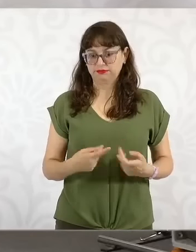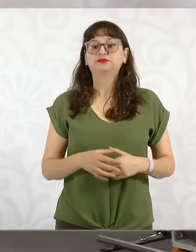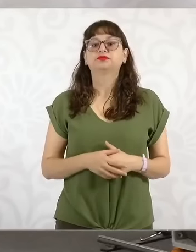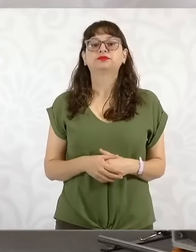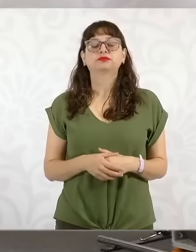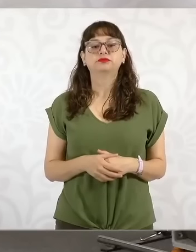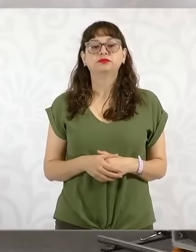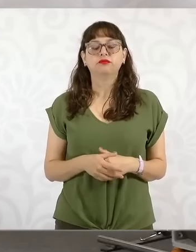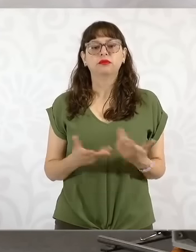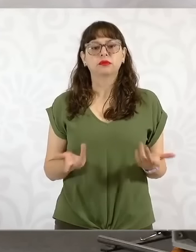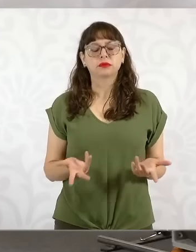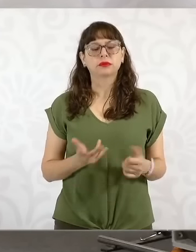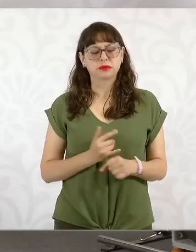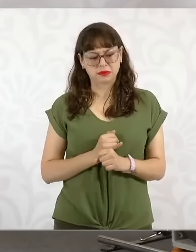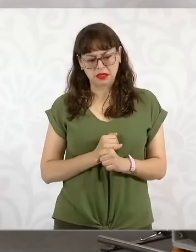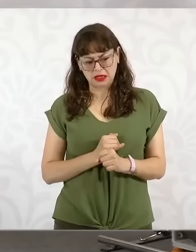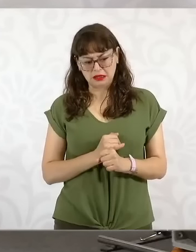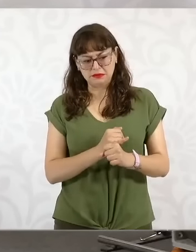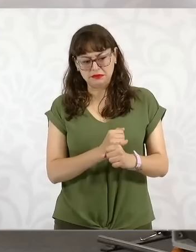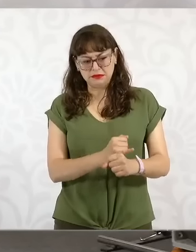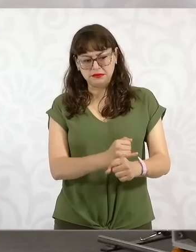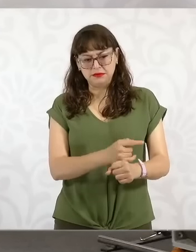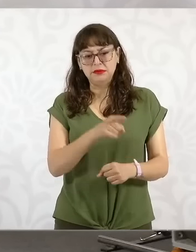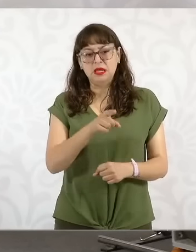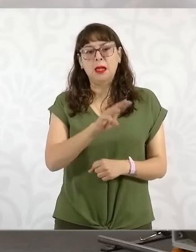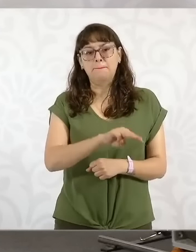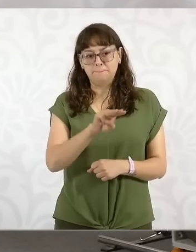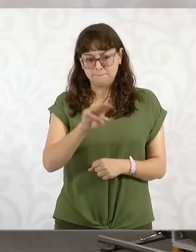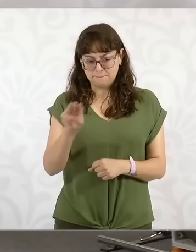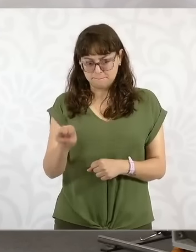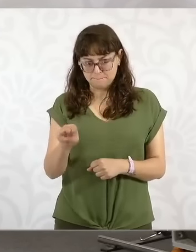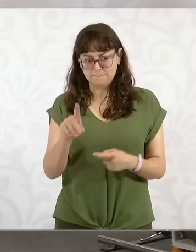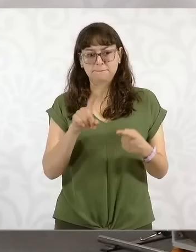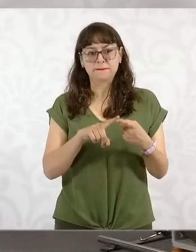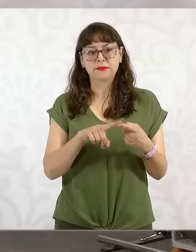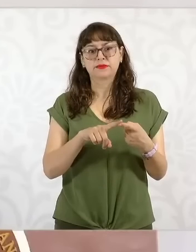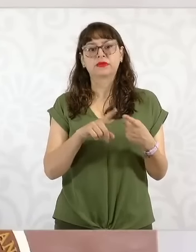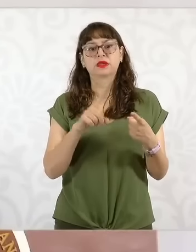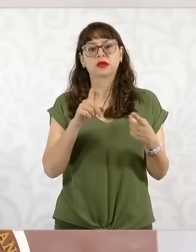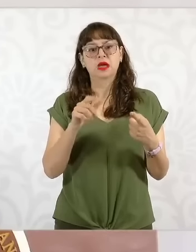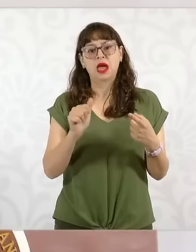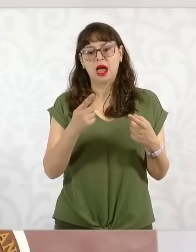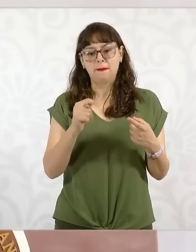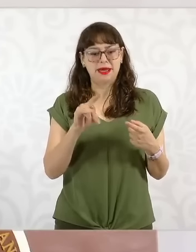célula criminal mantenía operaciones en municipios de Michoacán como Apatzingán, Uruapan, Morelia,